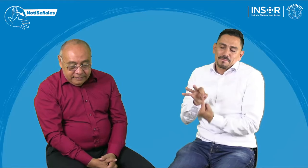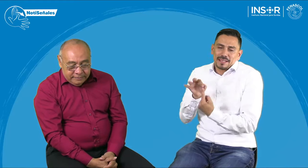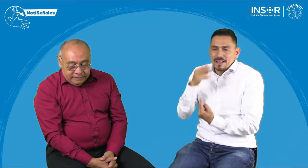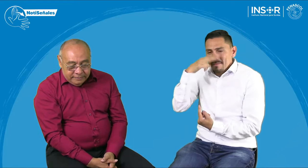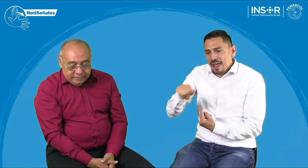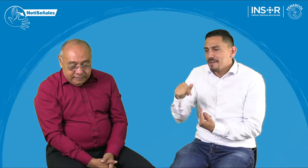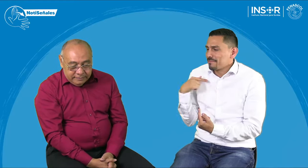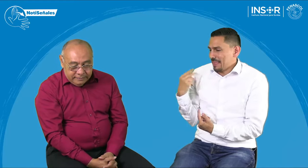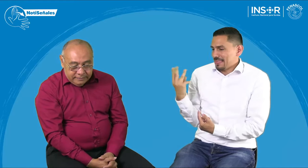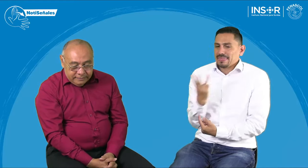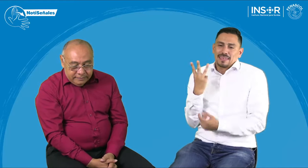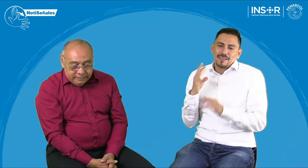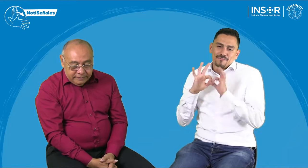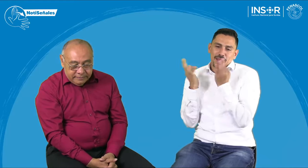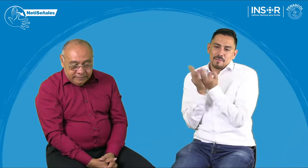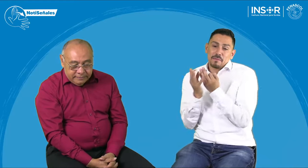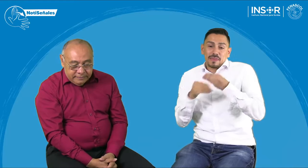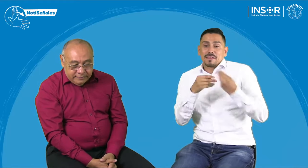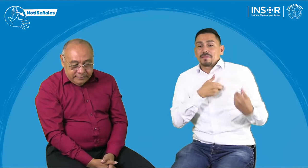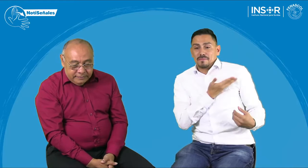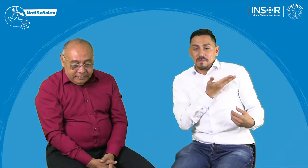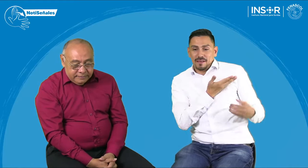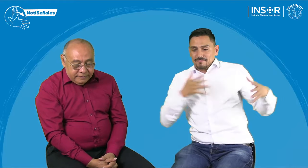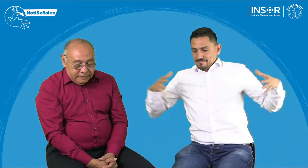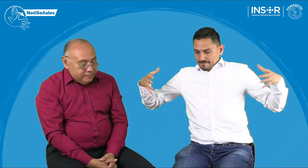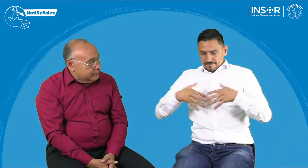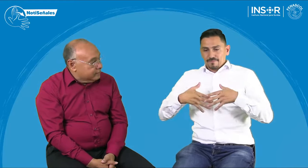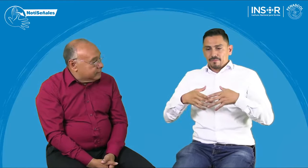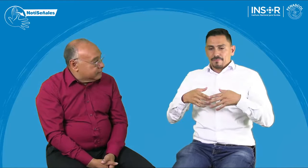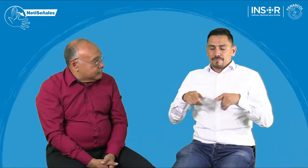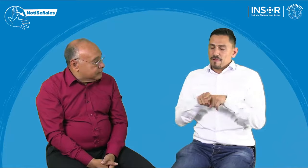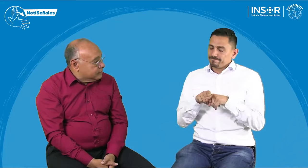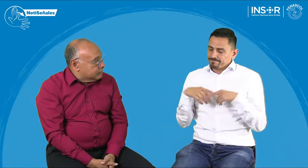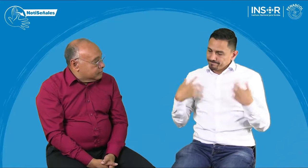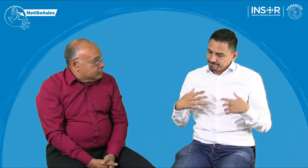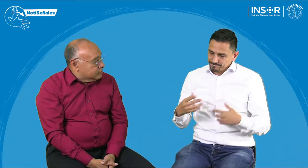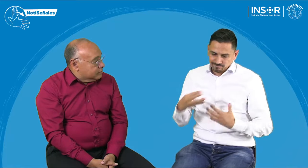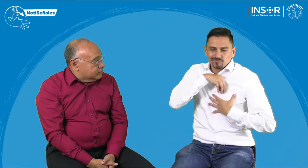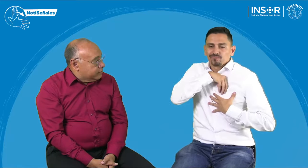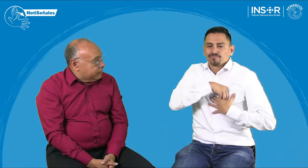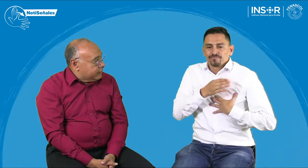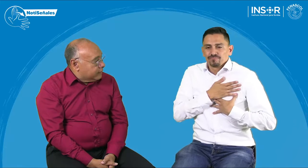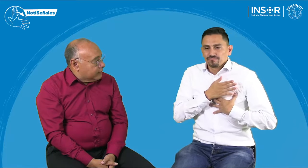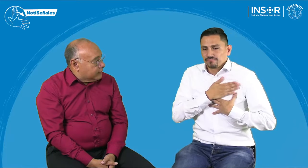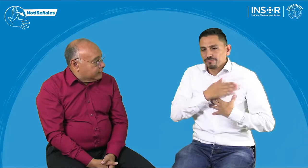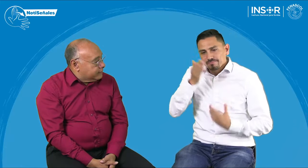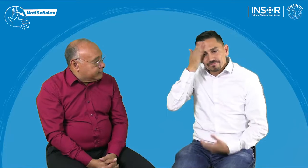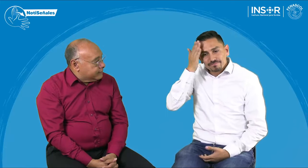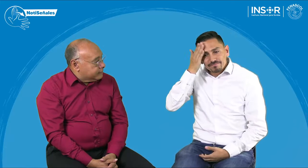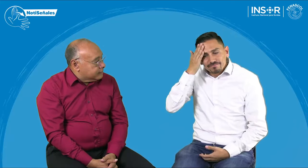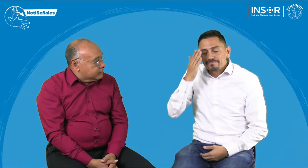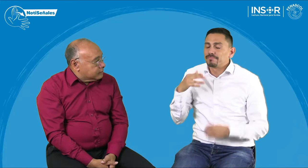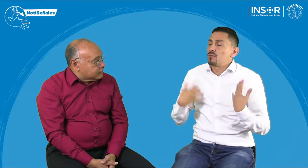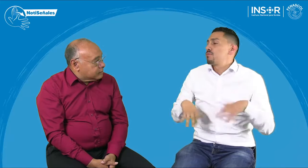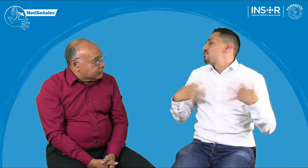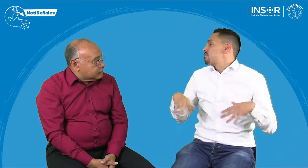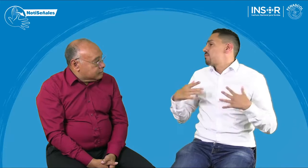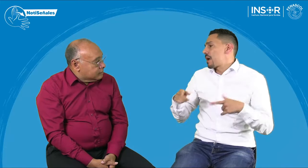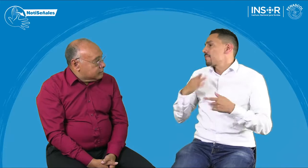Salomé. Y ella es muy especial para mí, es mi hija y entre los tres. Conformamos esta familia,